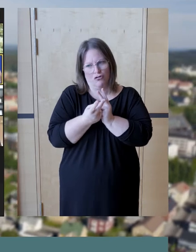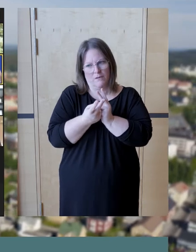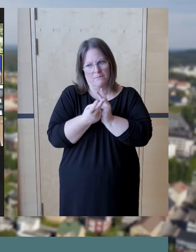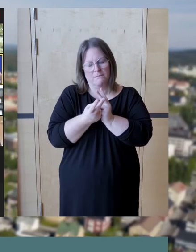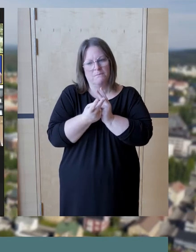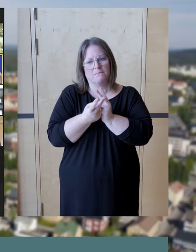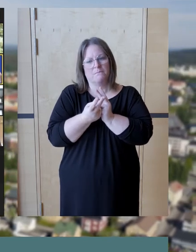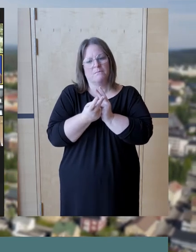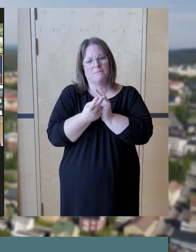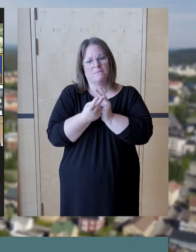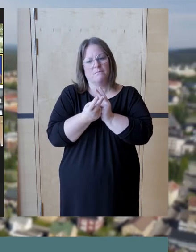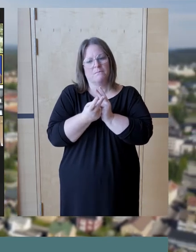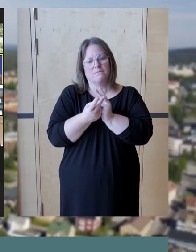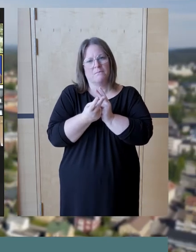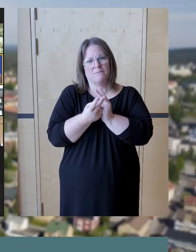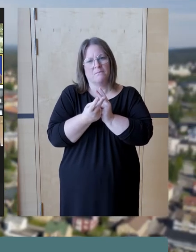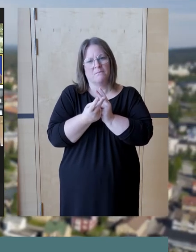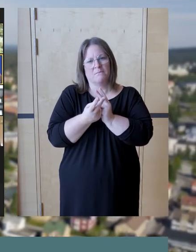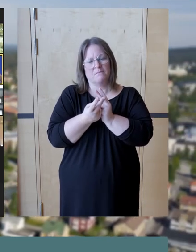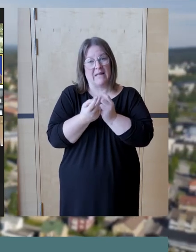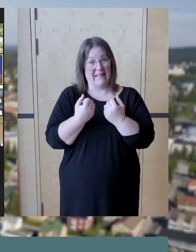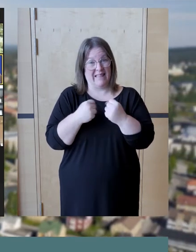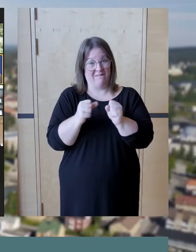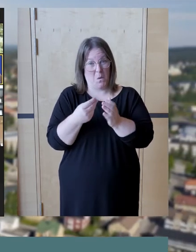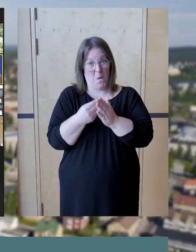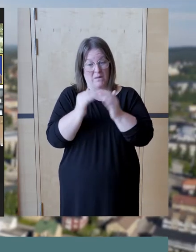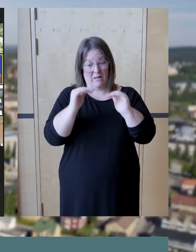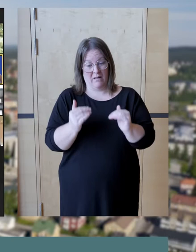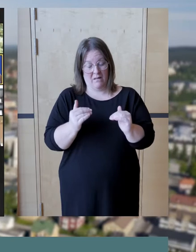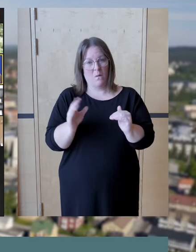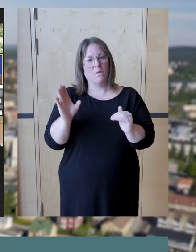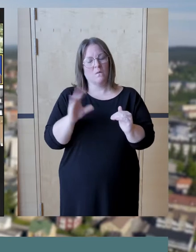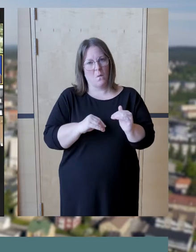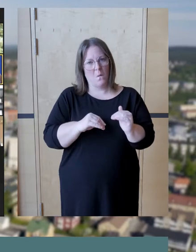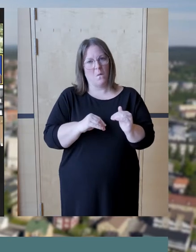Skall man ha ner driftskostnaderna så måste man erbjuda Kanske färdig